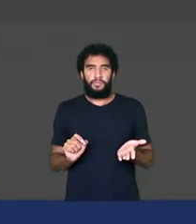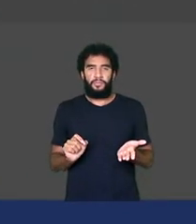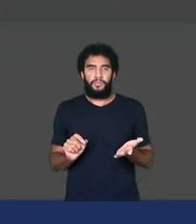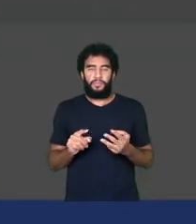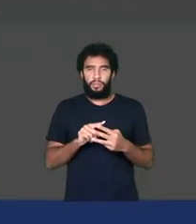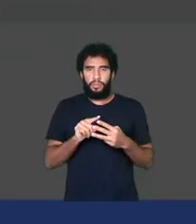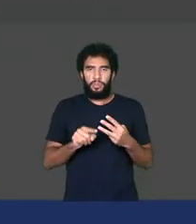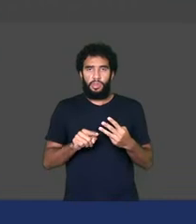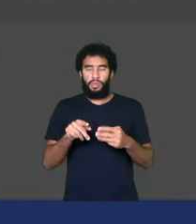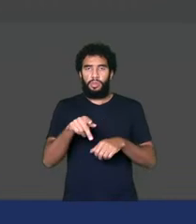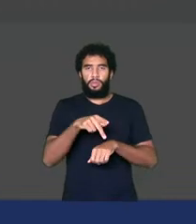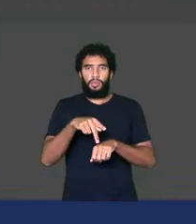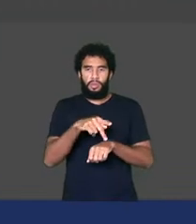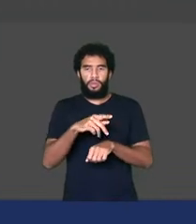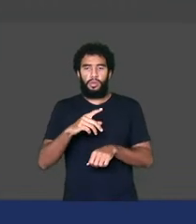ACORDO PARA QUE ESSES TRÊS